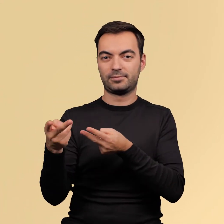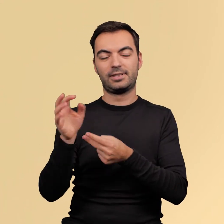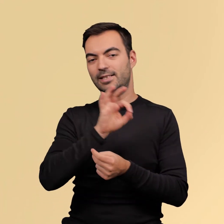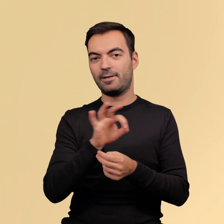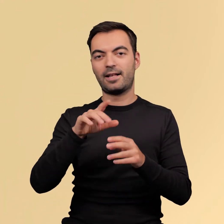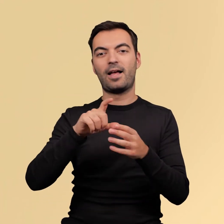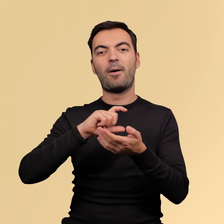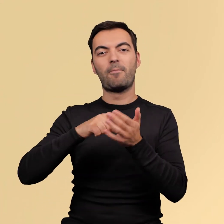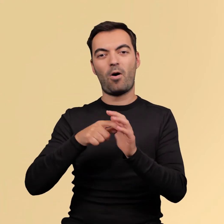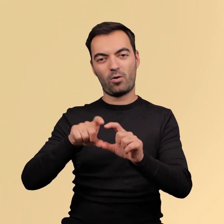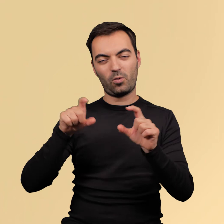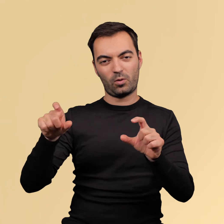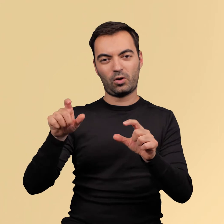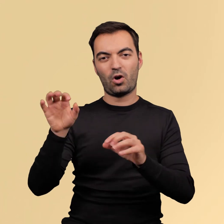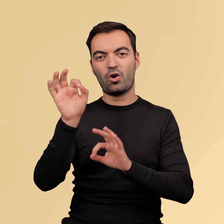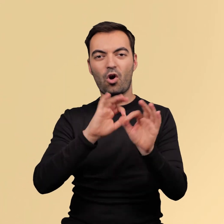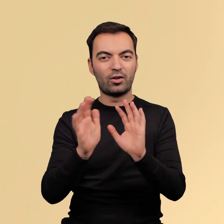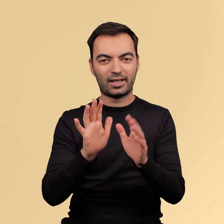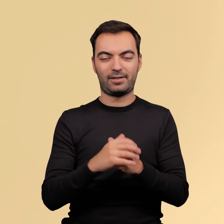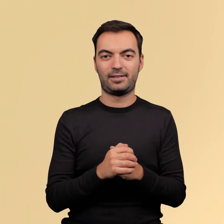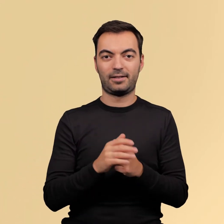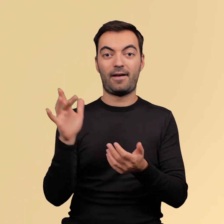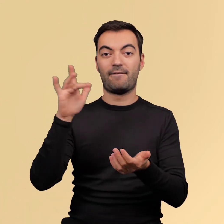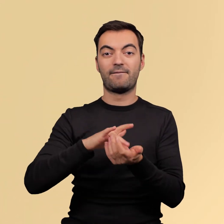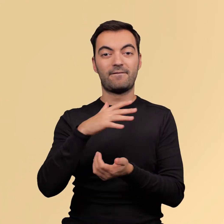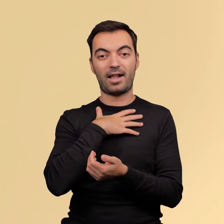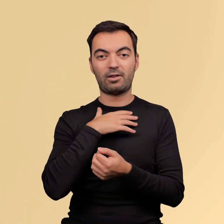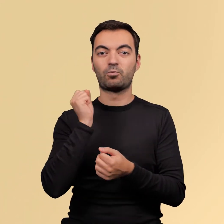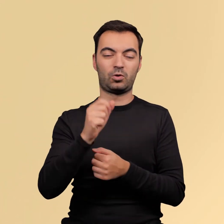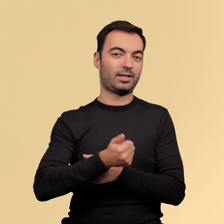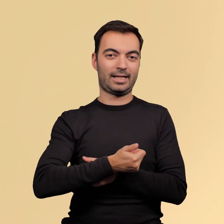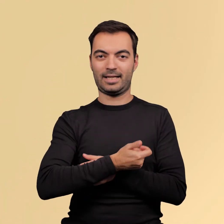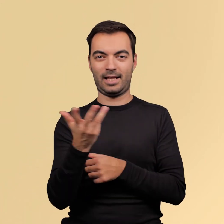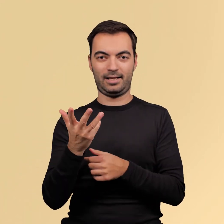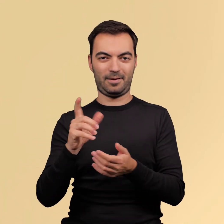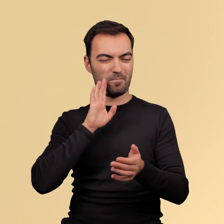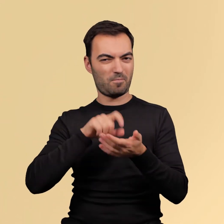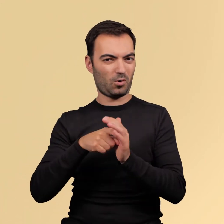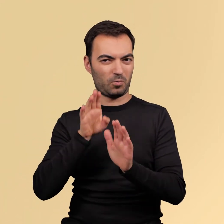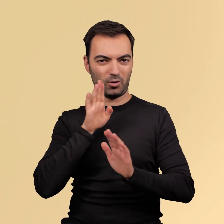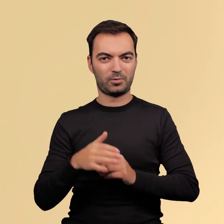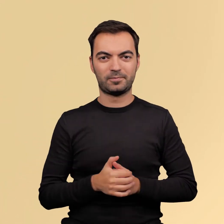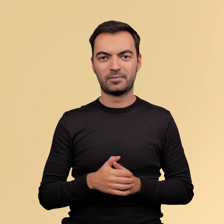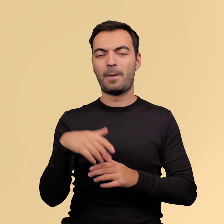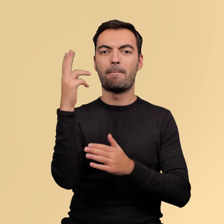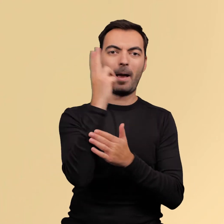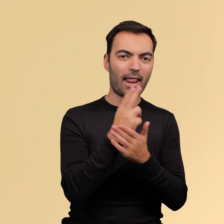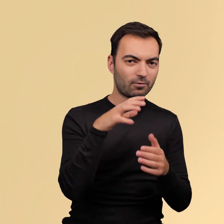Wtedy trafia do odpowiedniej pracowni konserwacji. W Wilanowie działa kilka pracowni konserwacji: